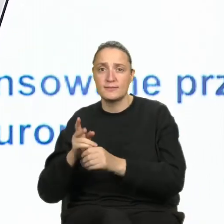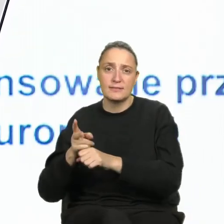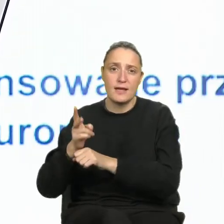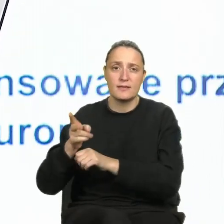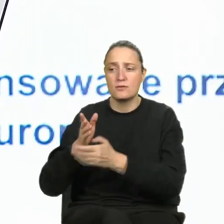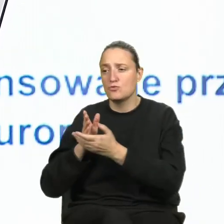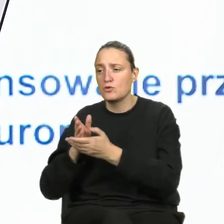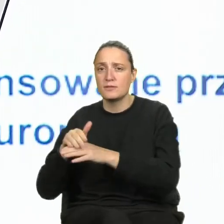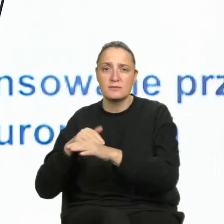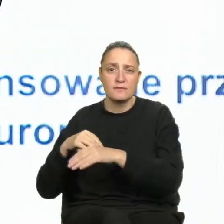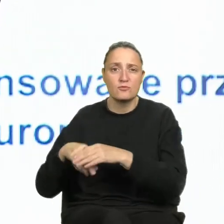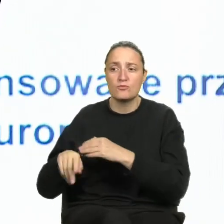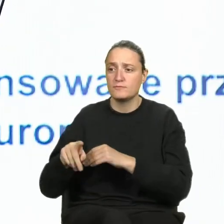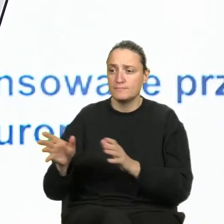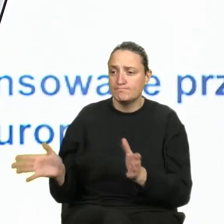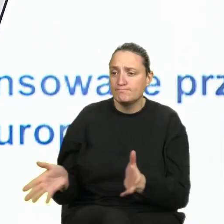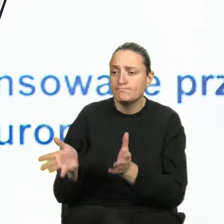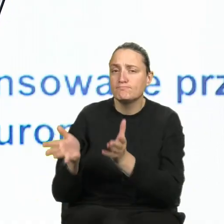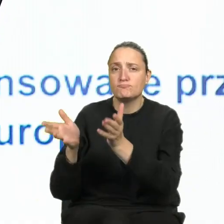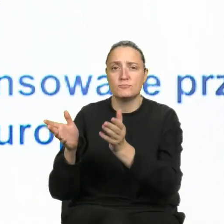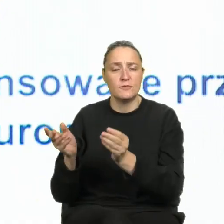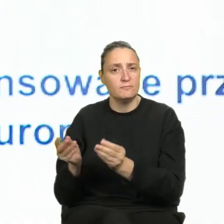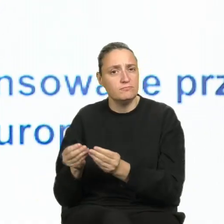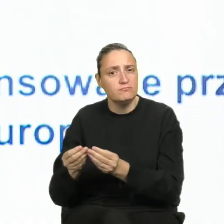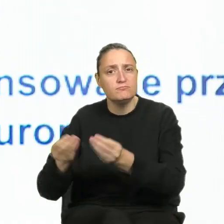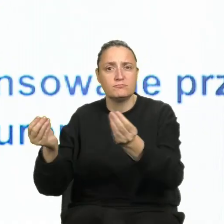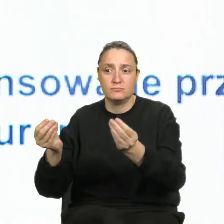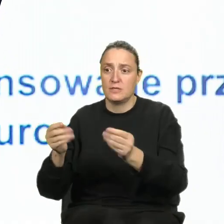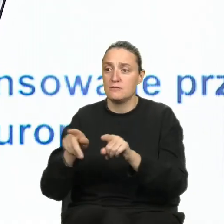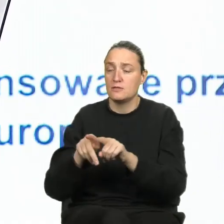promowanie dobrych praktyk i wymiany doświadczeń w tym zakresie,